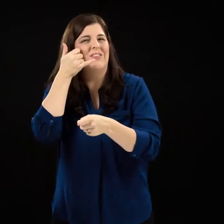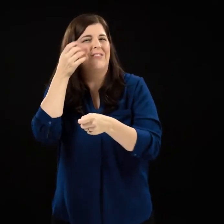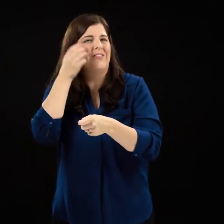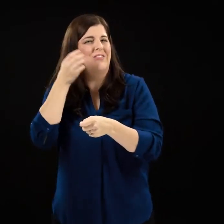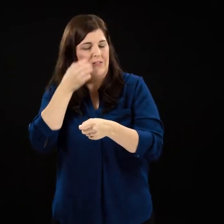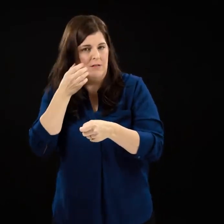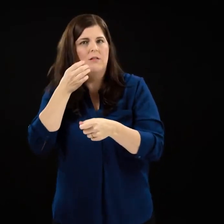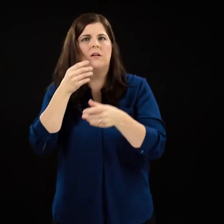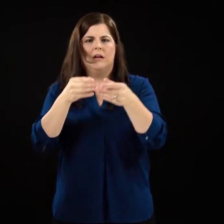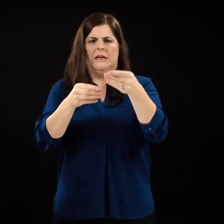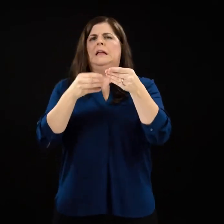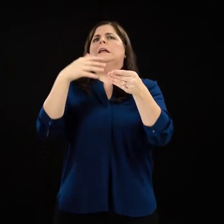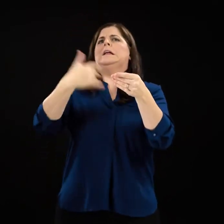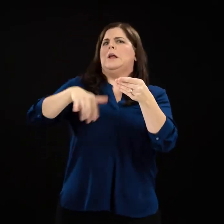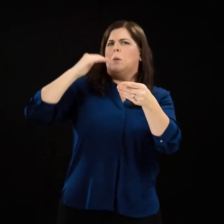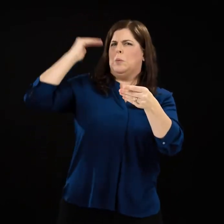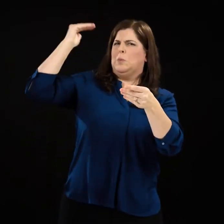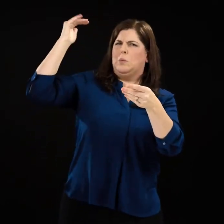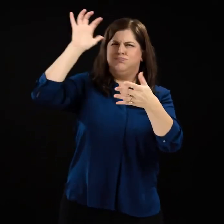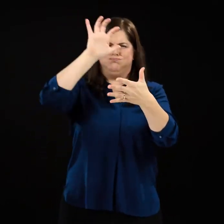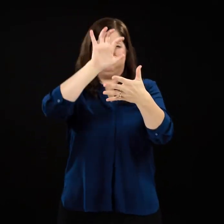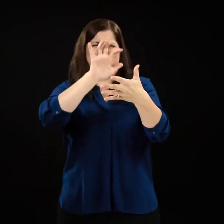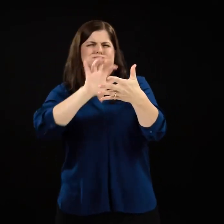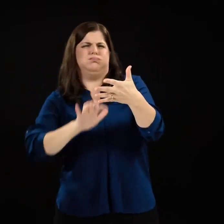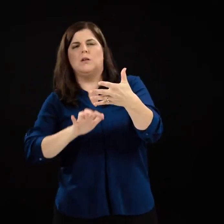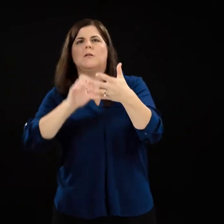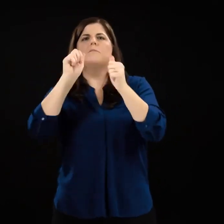politique sur la protection des renseignements personnels, de la